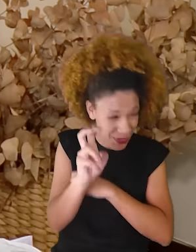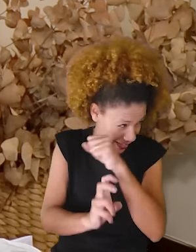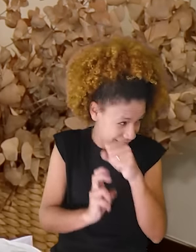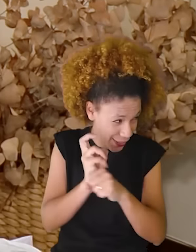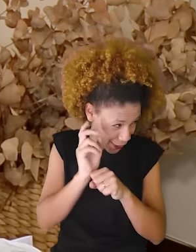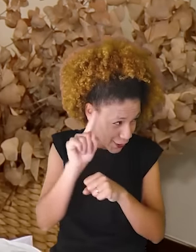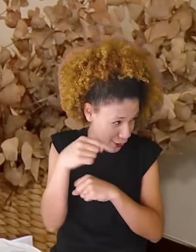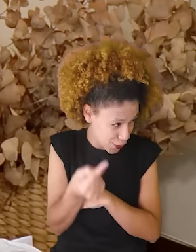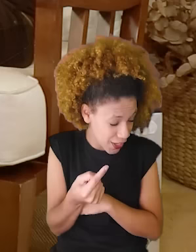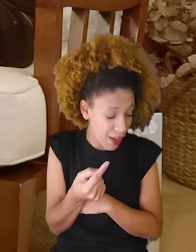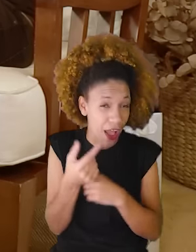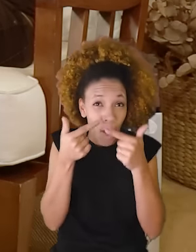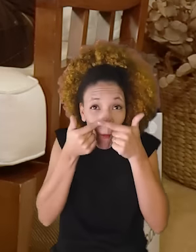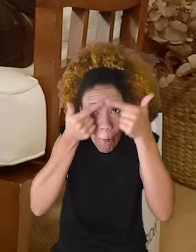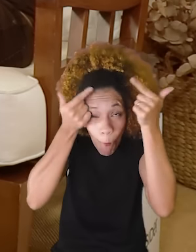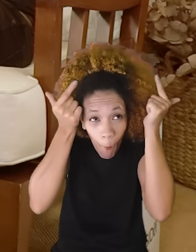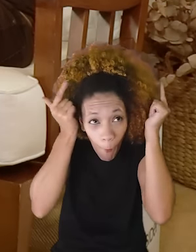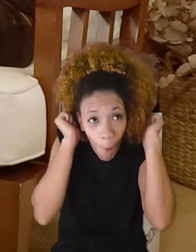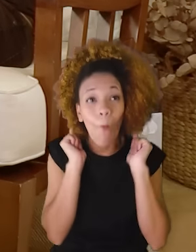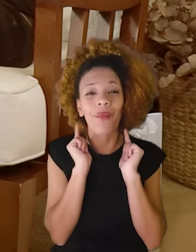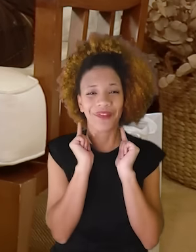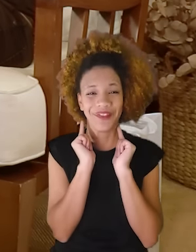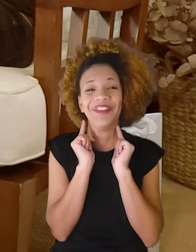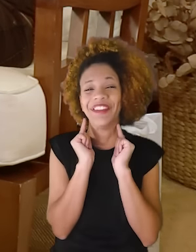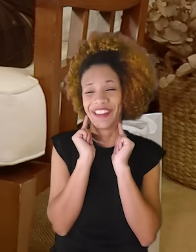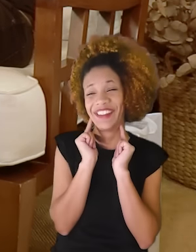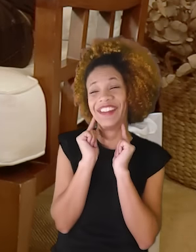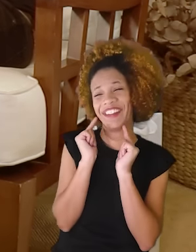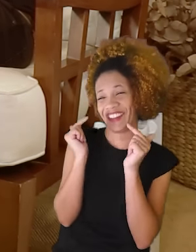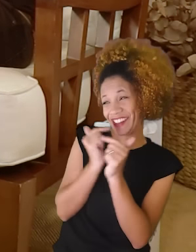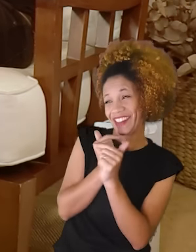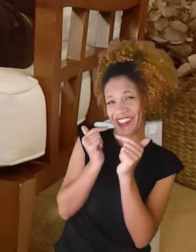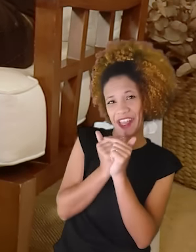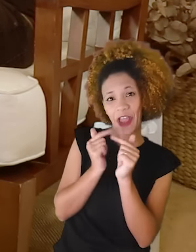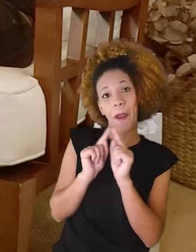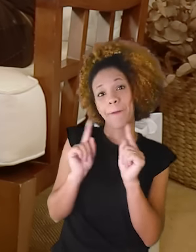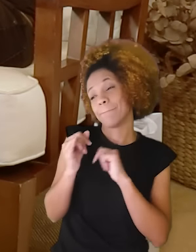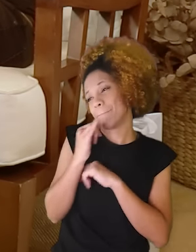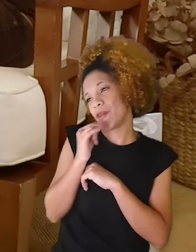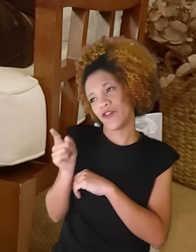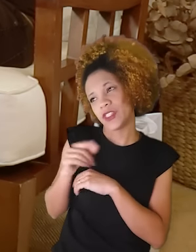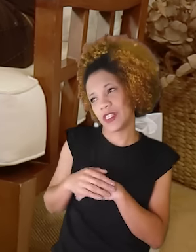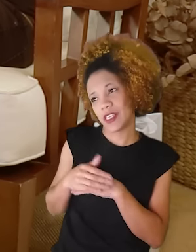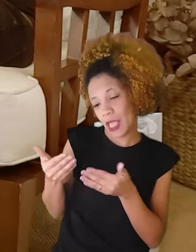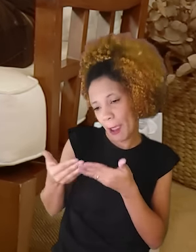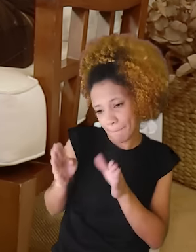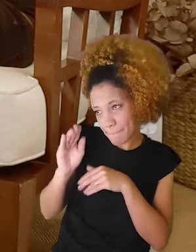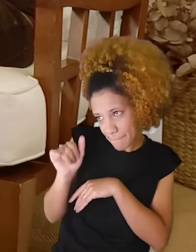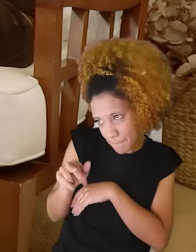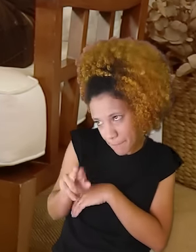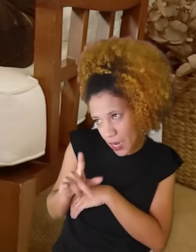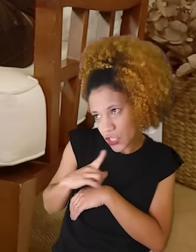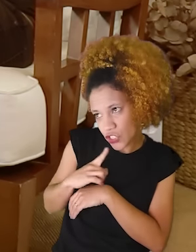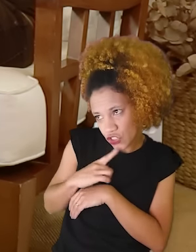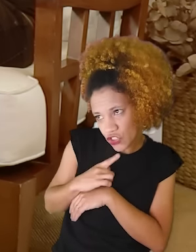anos não mas mas você por exemplo você na época que AB tinha o bar você tinha o se negócio da